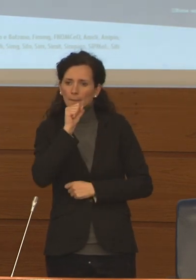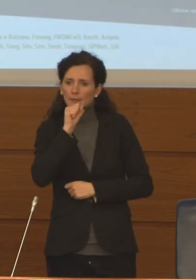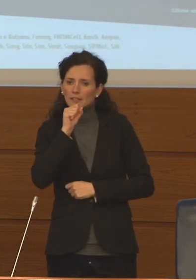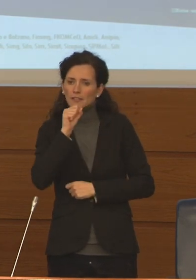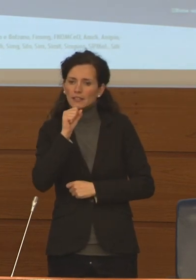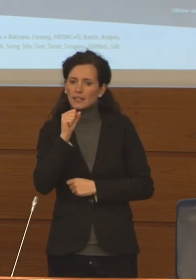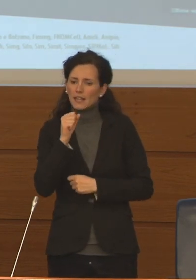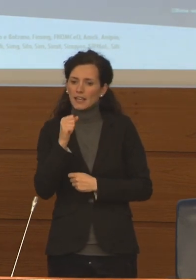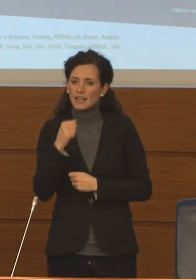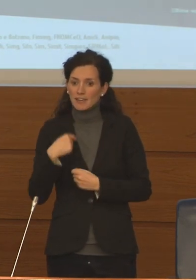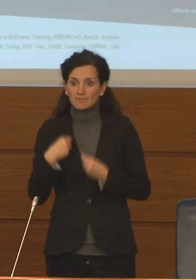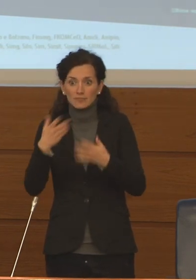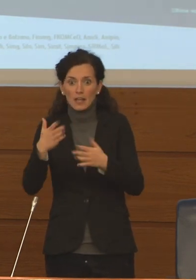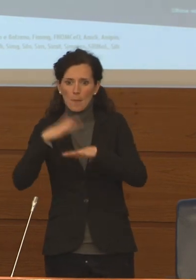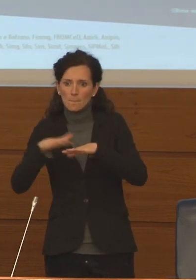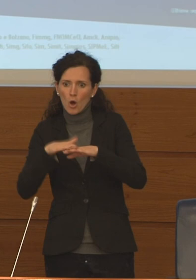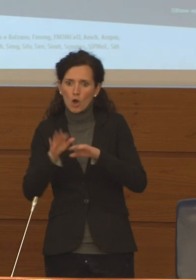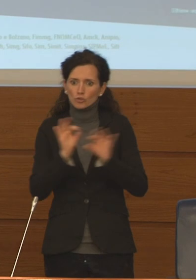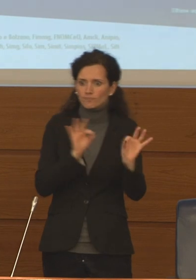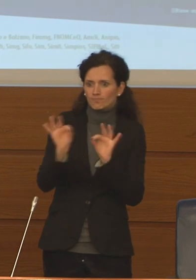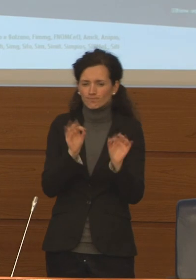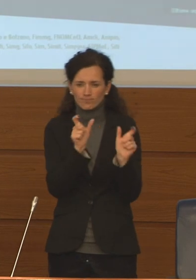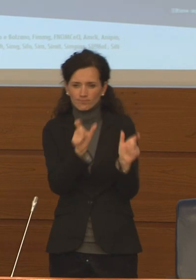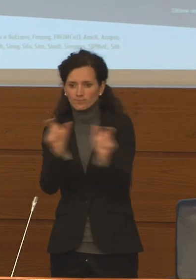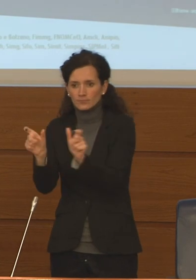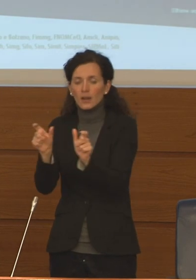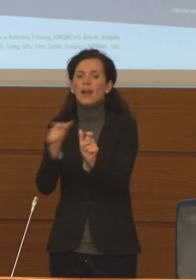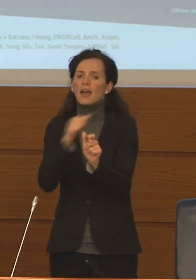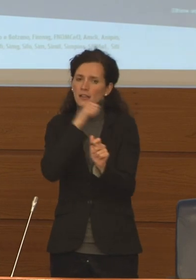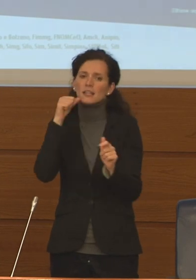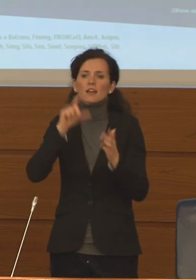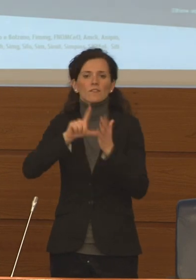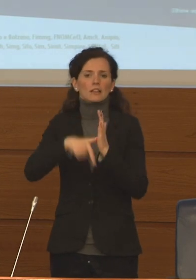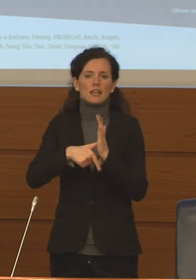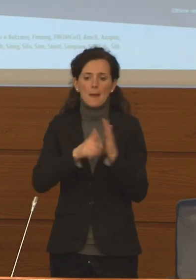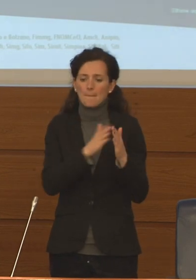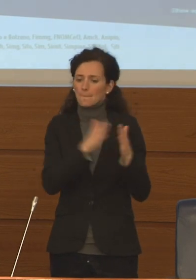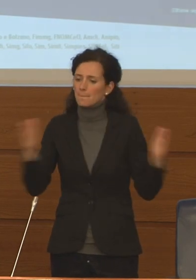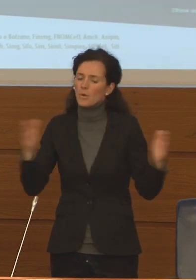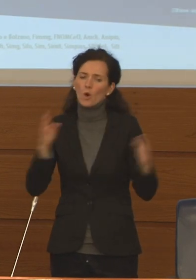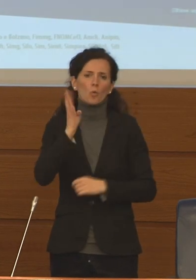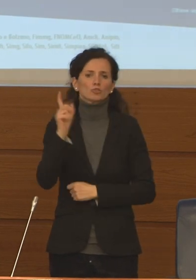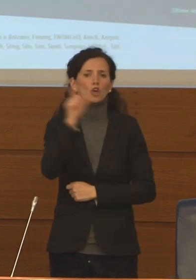e ci siamo dati archi di tempo di 14 giorni per valutare l'impatto, questo è